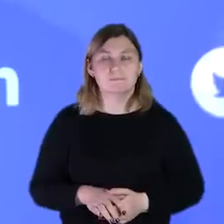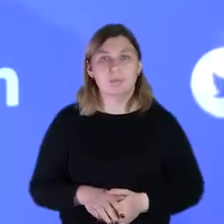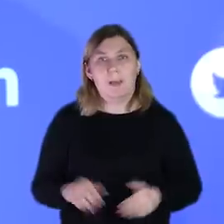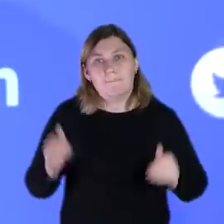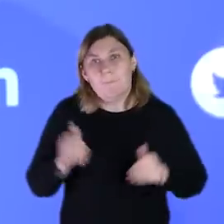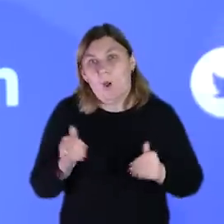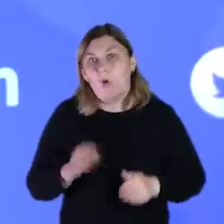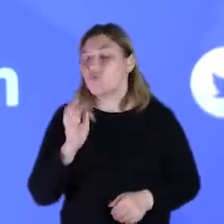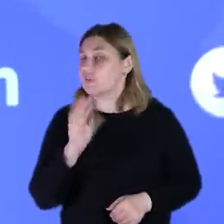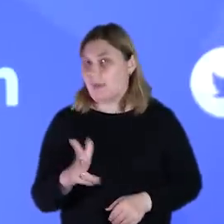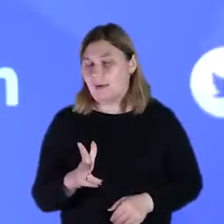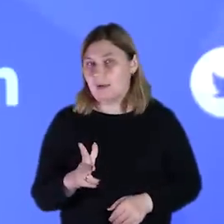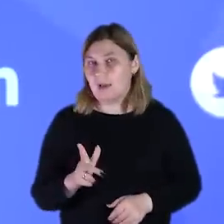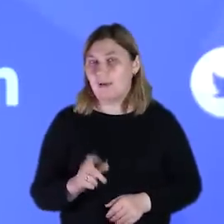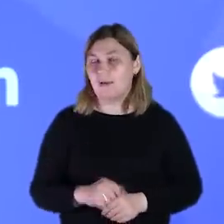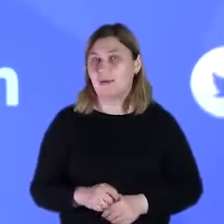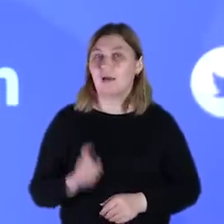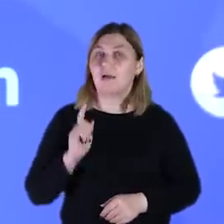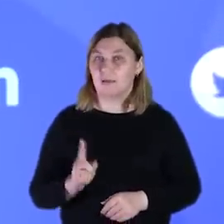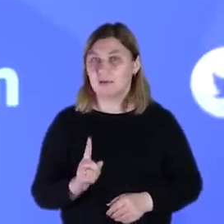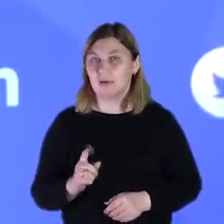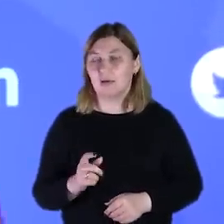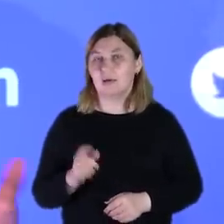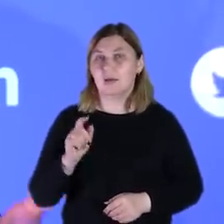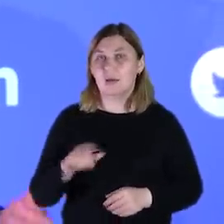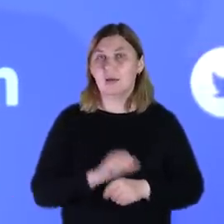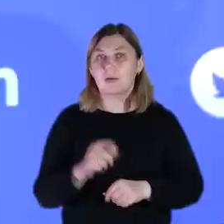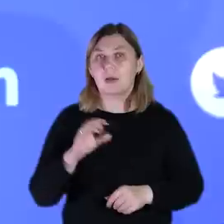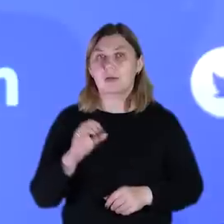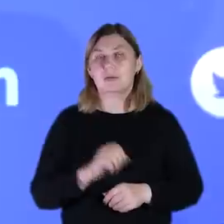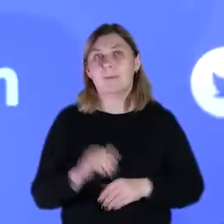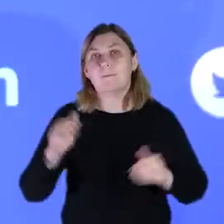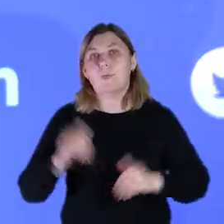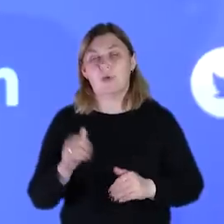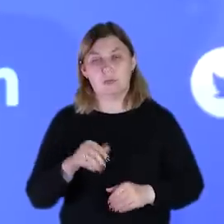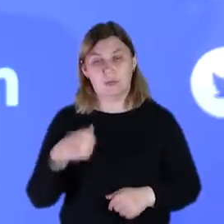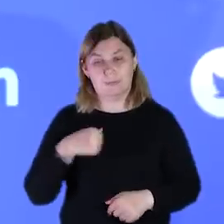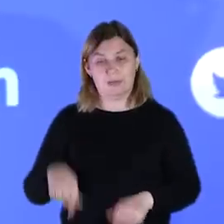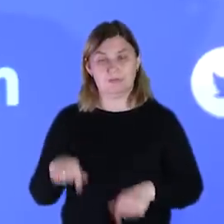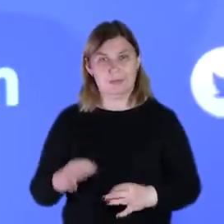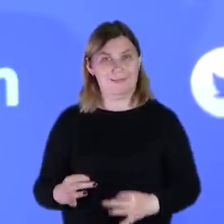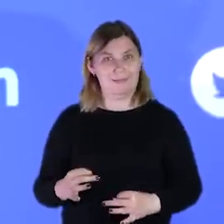Być może tak. Natomiast mówimy to ex post, czyli w zasadzie z naszego punktu widzenia.